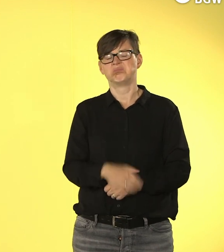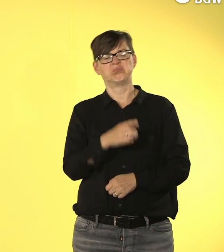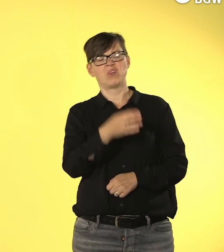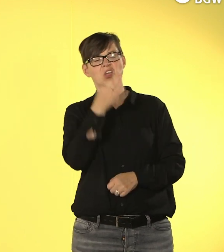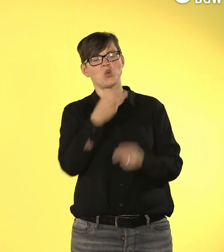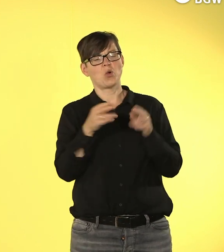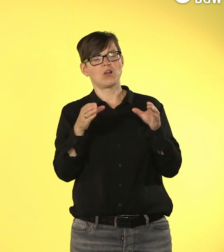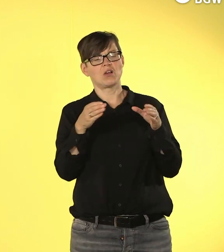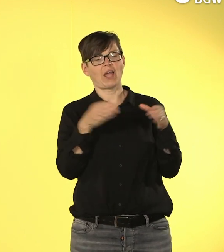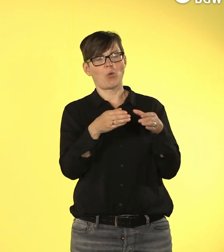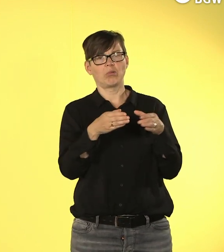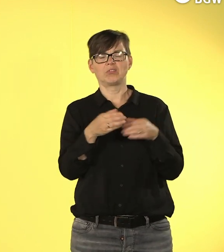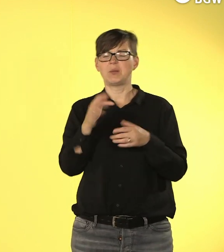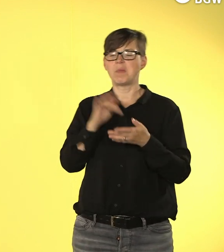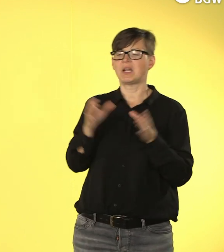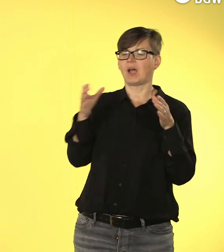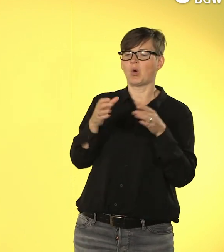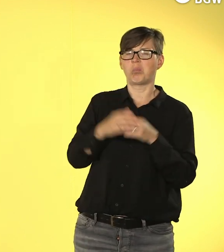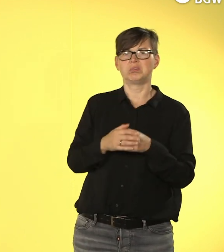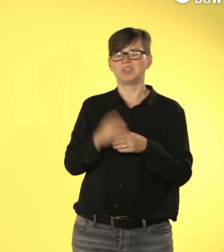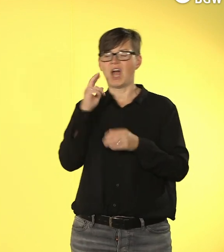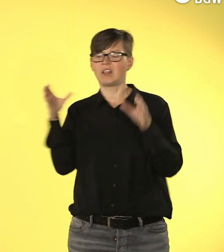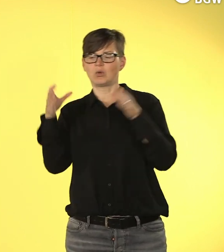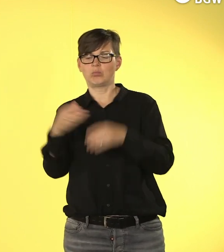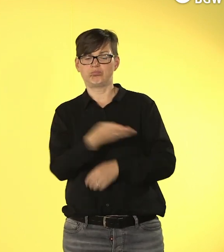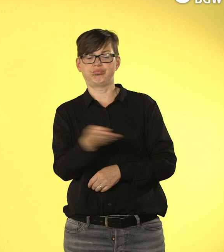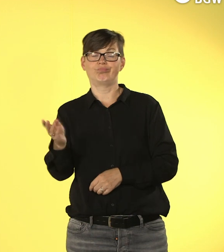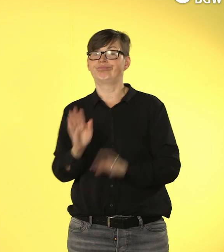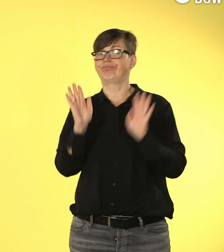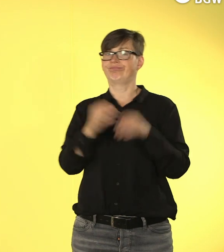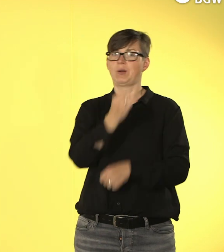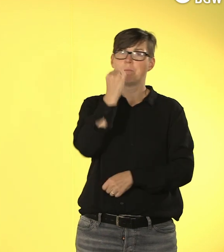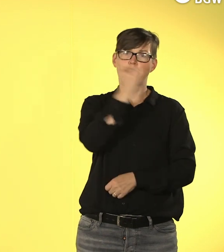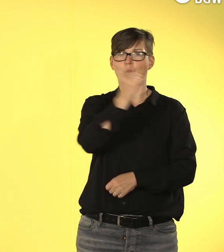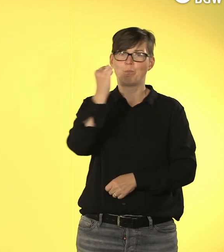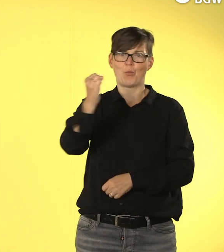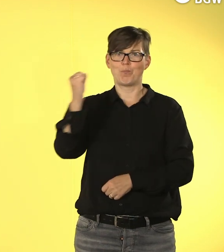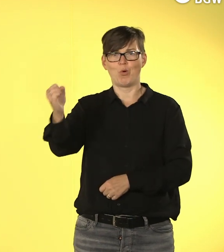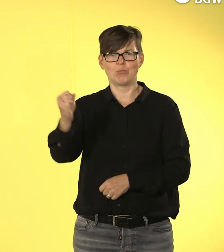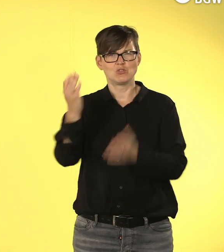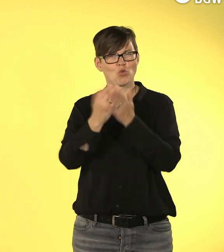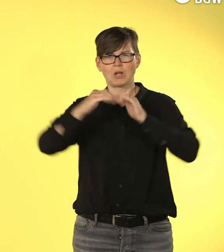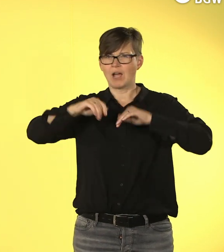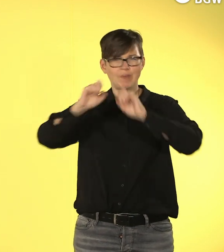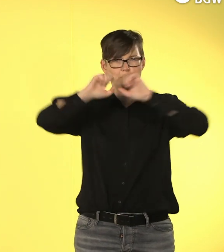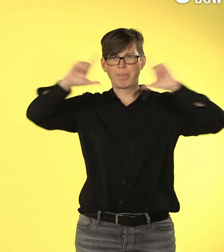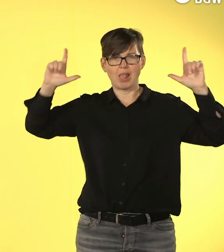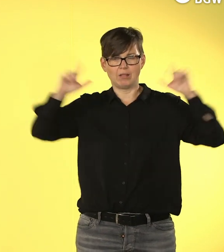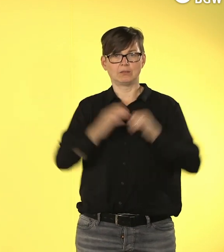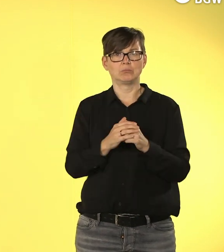Man hat von älteren und jüngeren und mittleren Generationen. Man hat von Menschen mit Behinderungen.